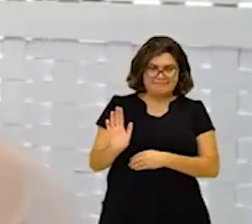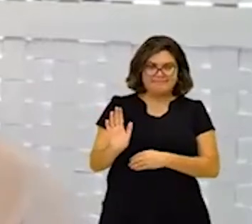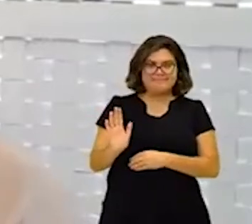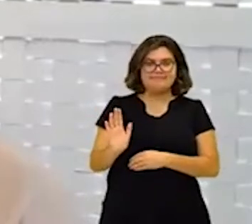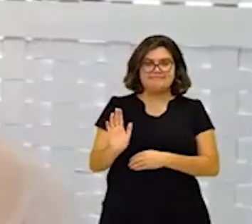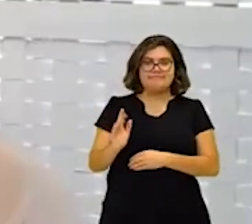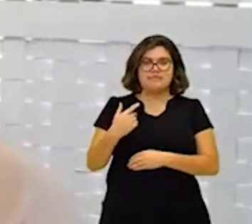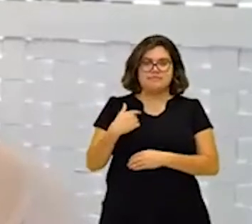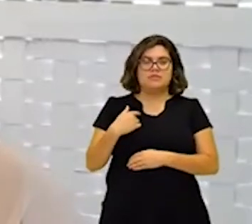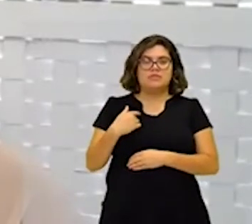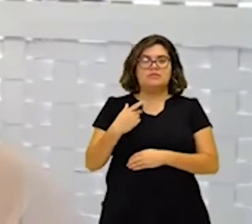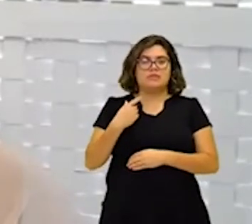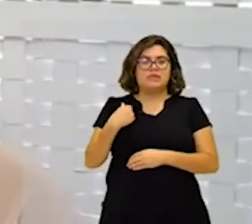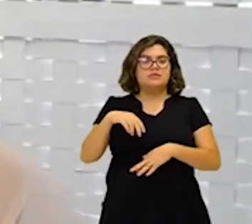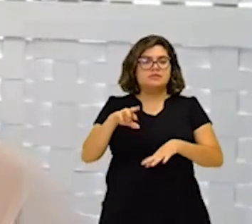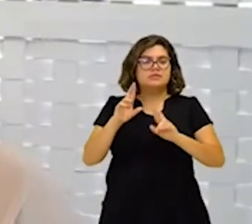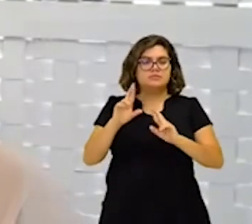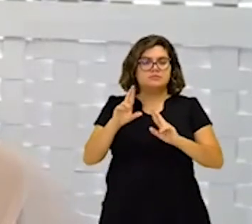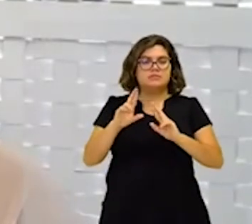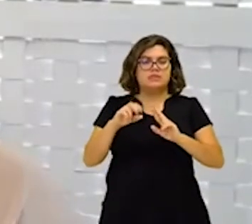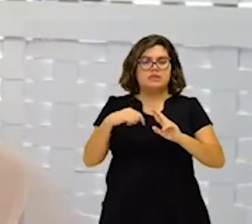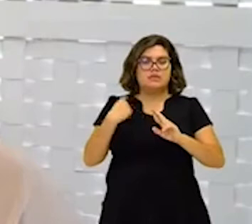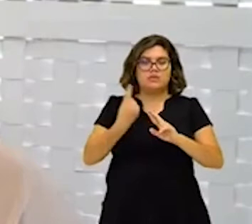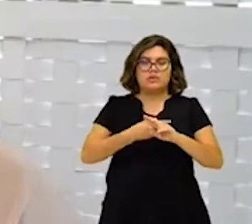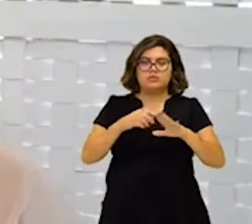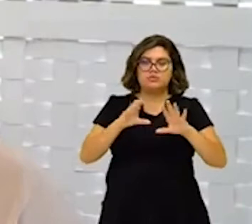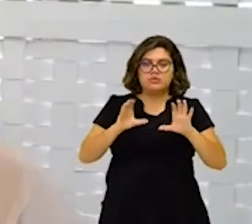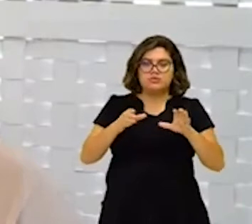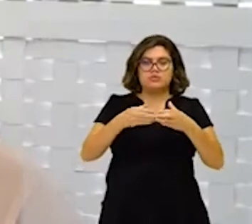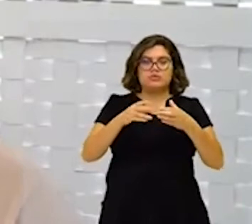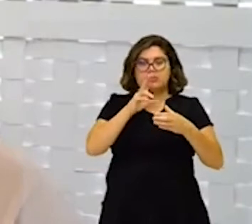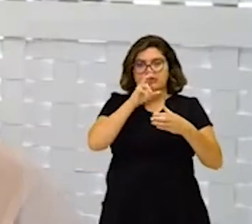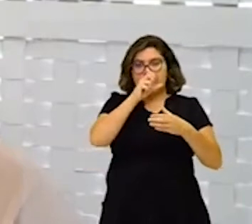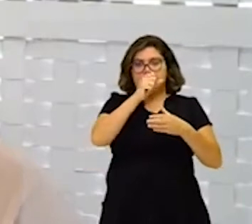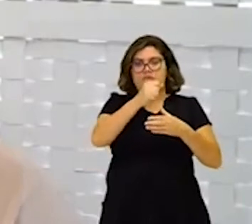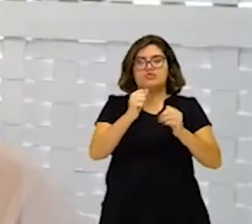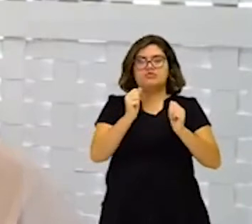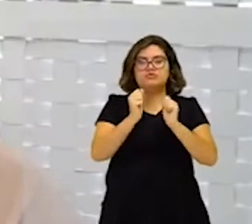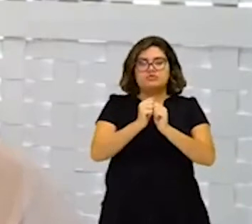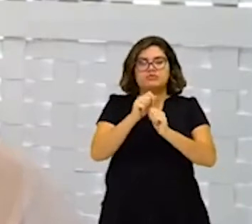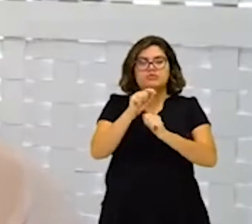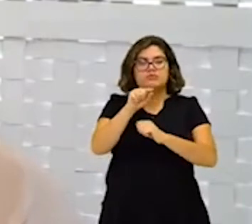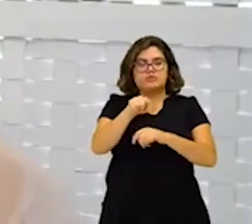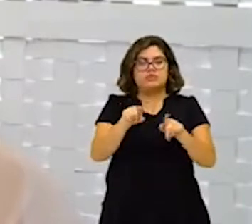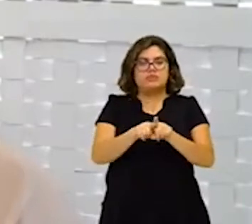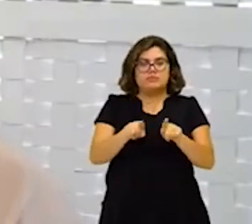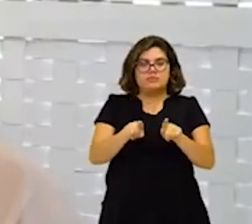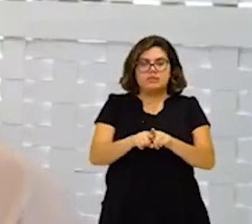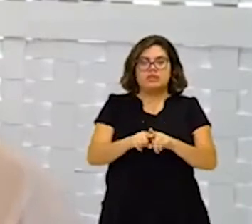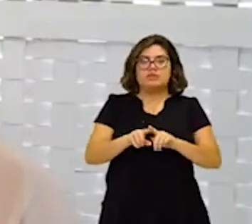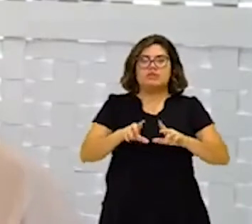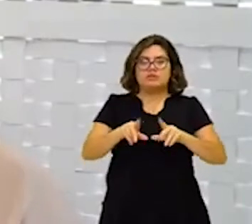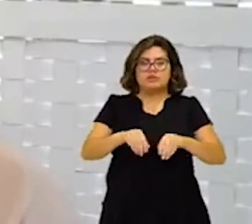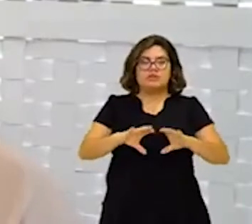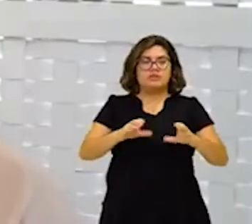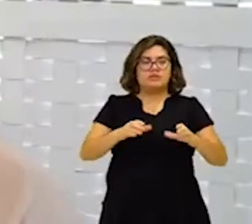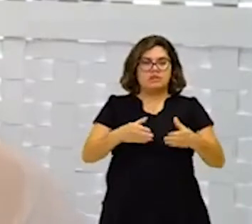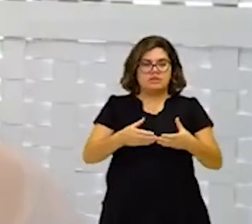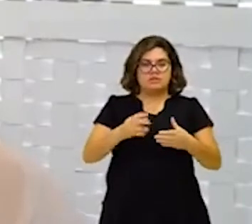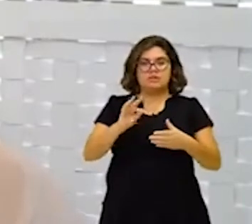por aqui nosso laço Se fortaleça estava contigo ou com Poliana coletiva do PSF trabalhou e fez